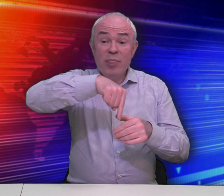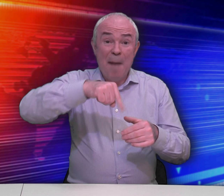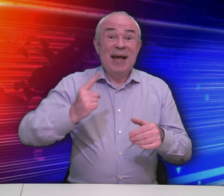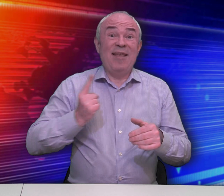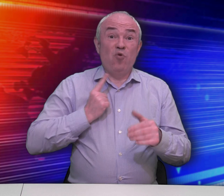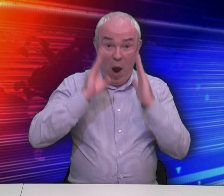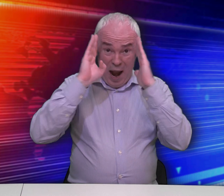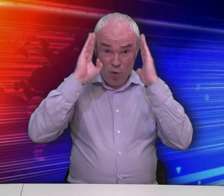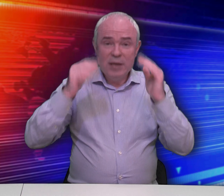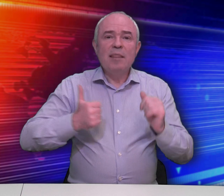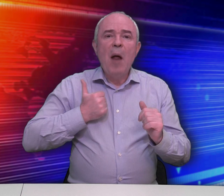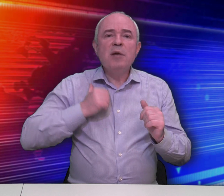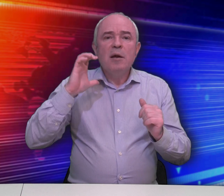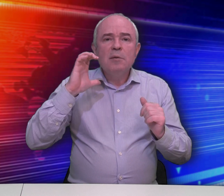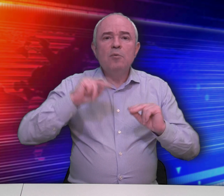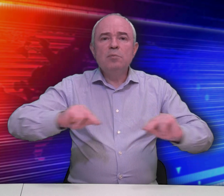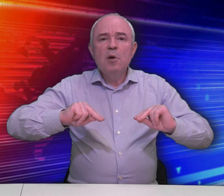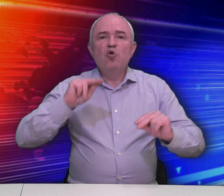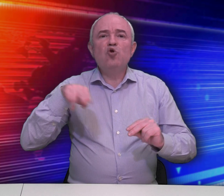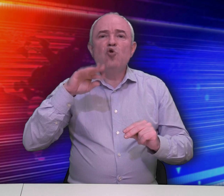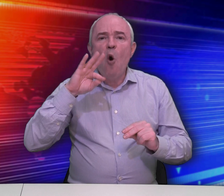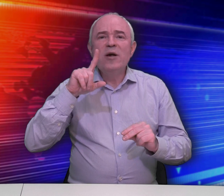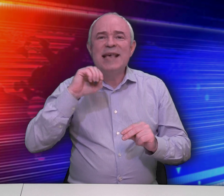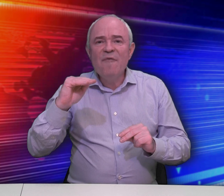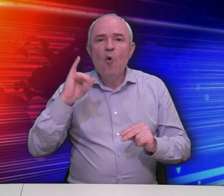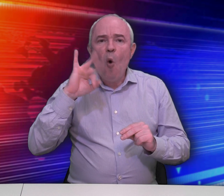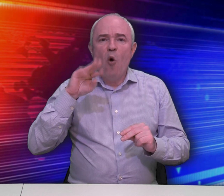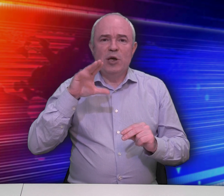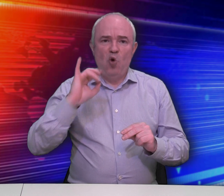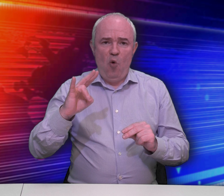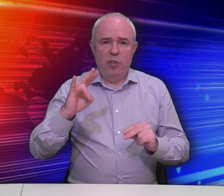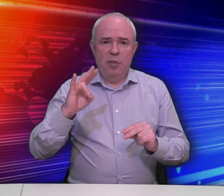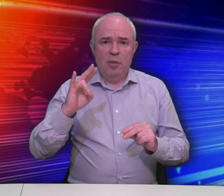Там он индивидуально занимался с Джозефом Уотсоном.